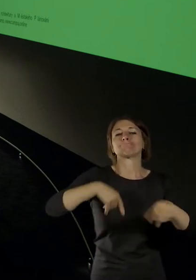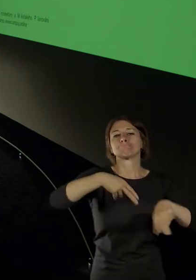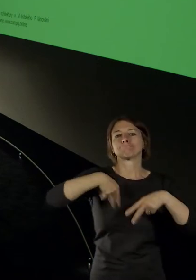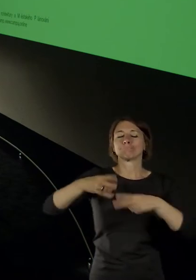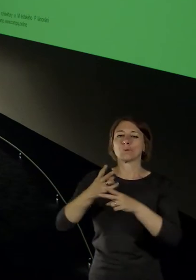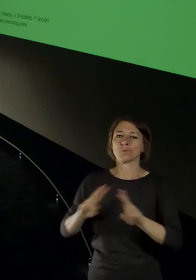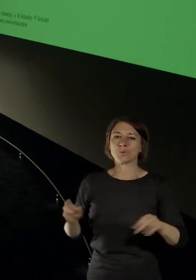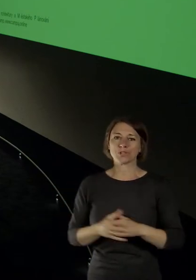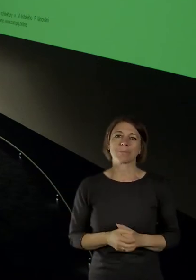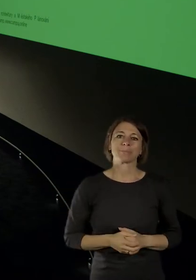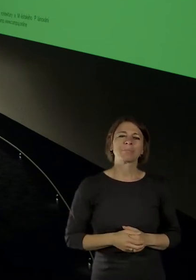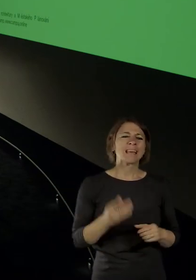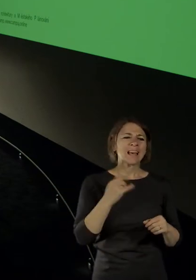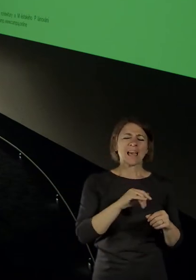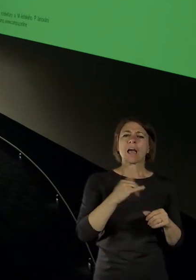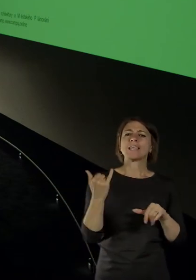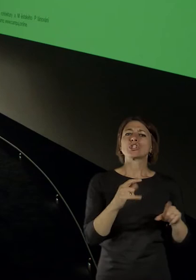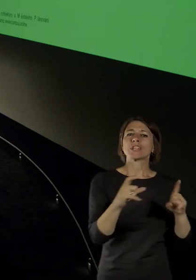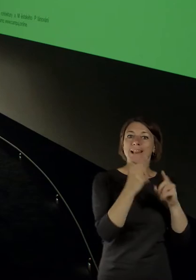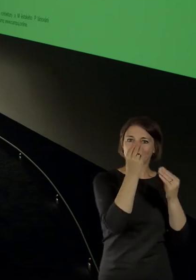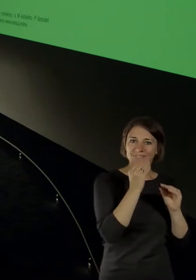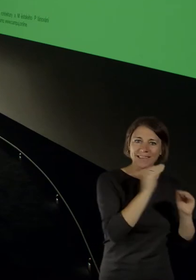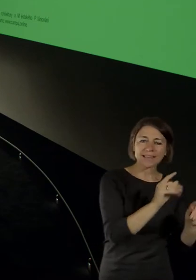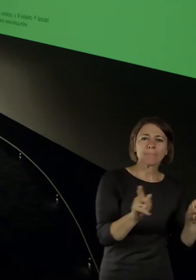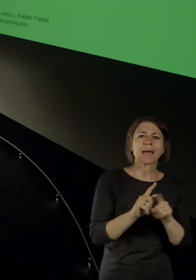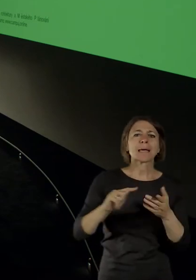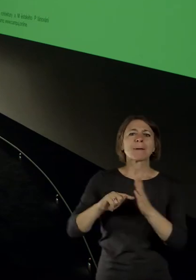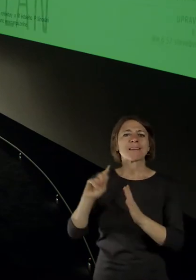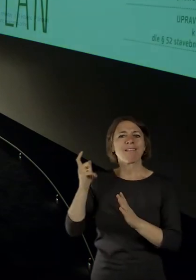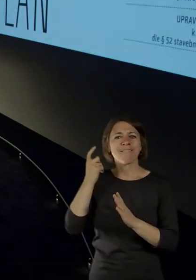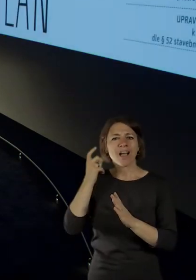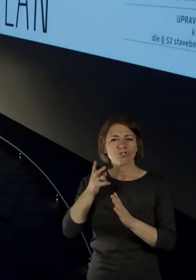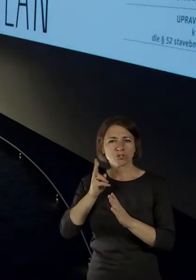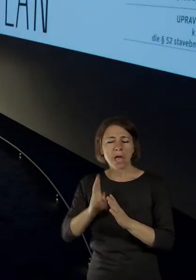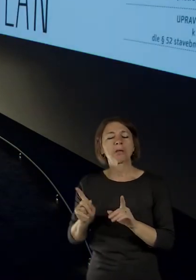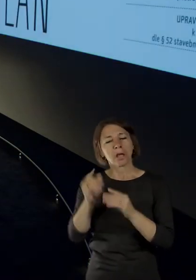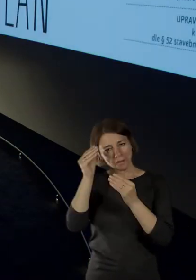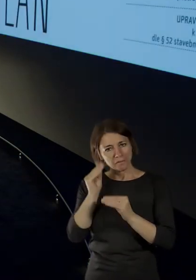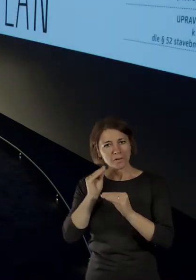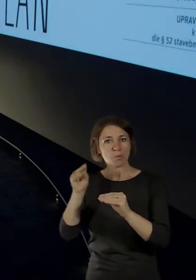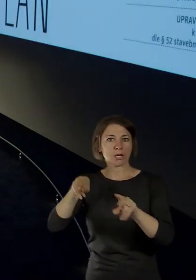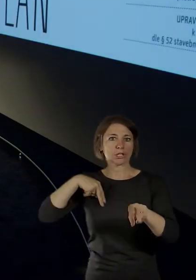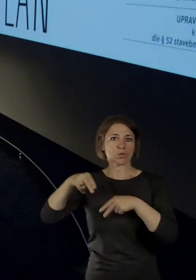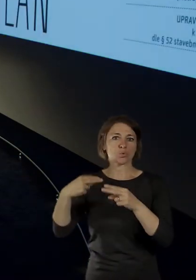A vítám mezi námi taky Petra Hlaváčka, prvního náměstka primátora, který se potom bude účastnit diskuse. Dobrý den, pane Hlaváčku.